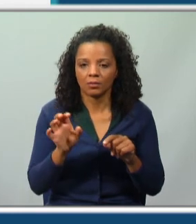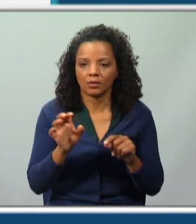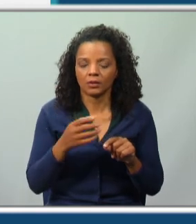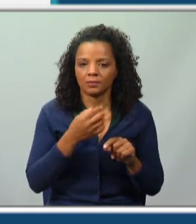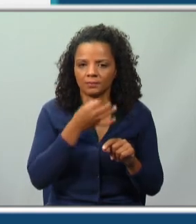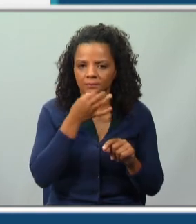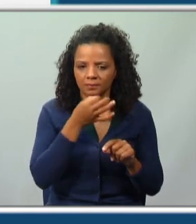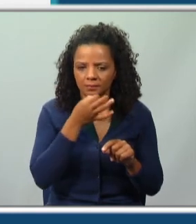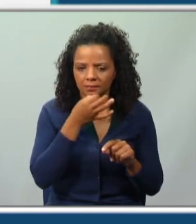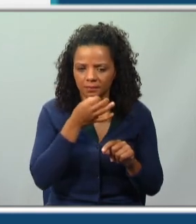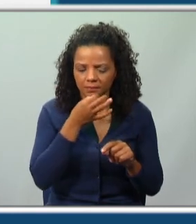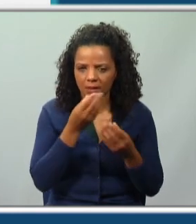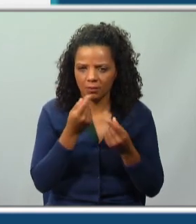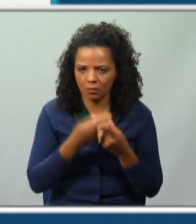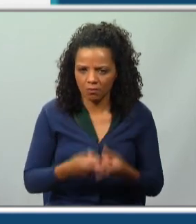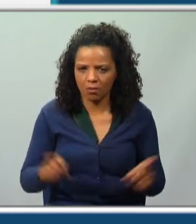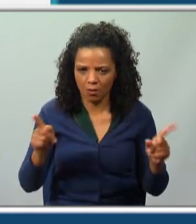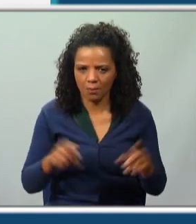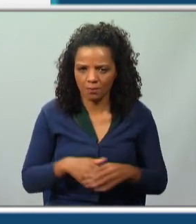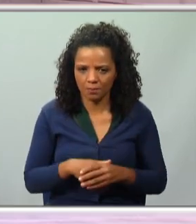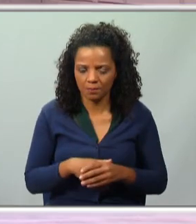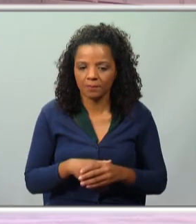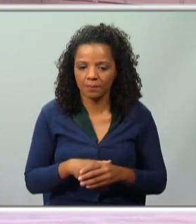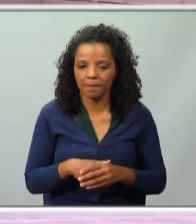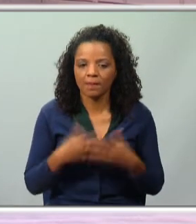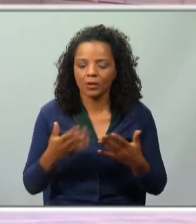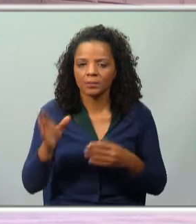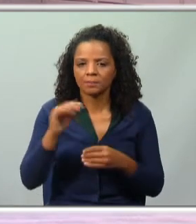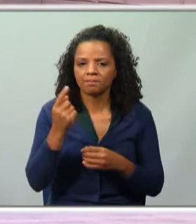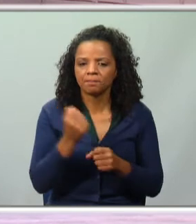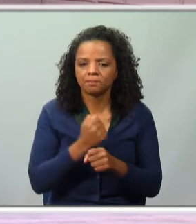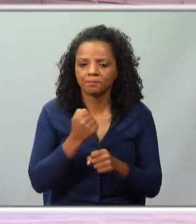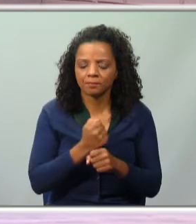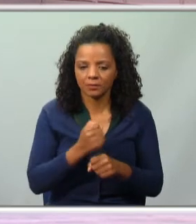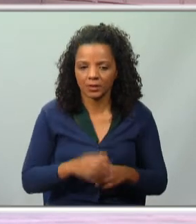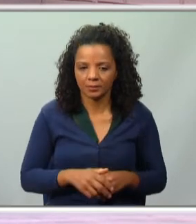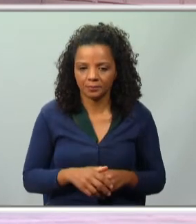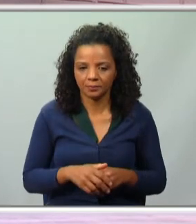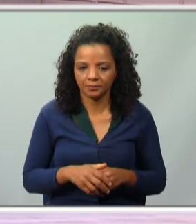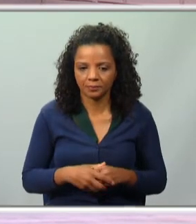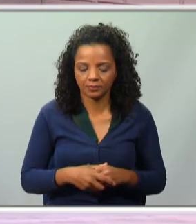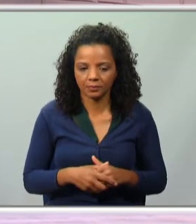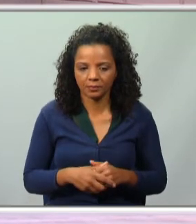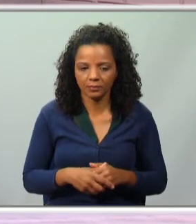pronunciar é muito diferente Vamos então fazer mais um exercício de aplicação 發音很不一樣 Let's go then做另一個應用練習